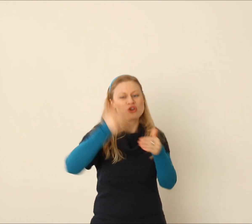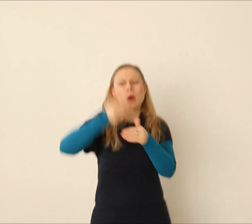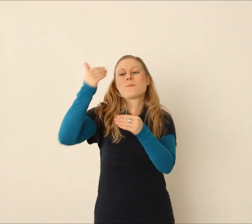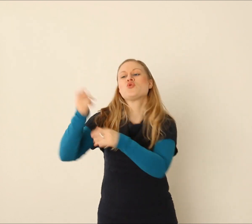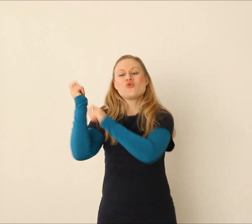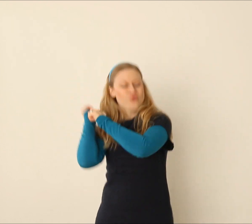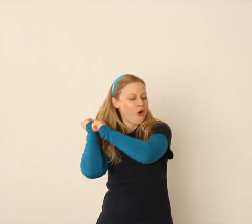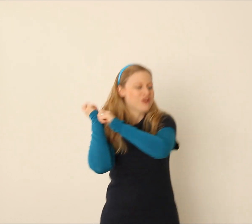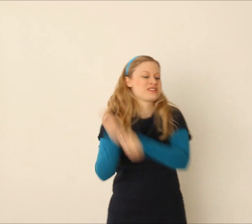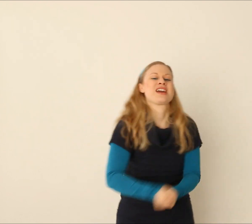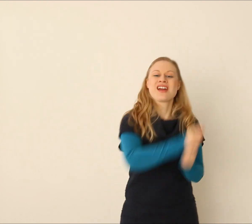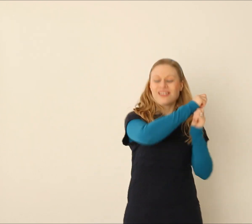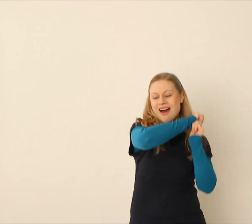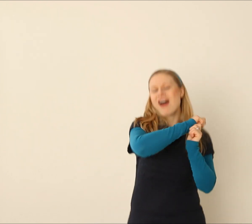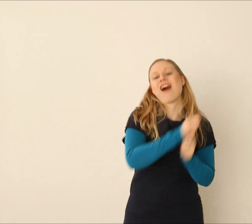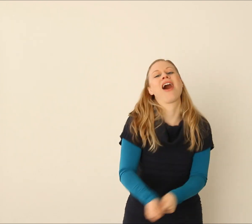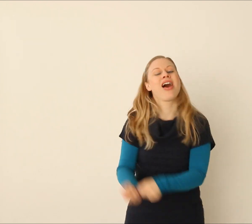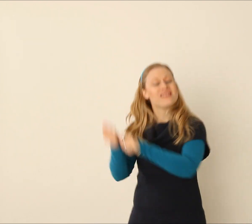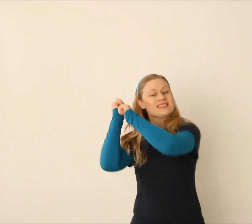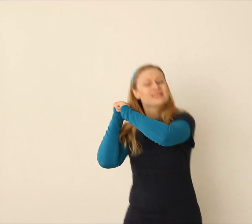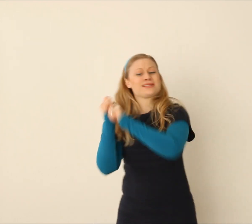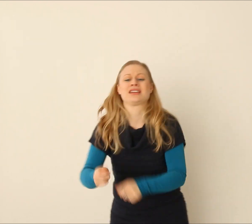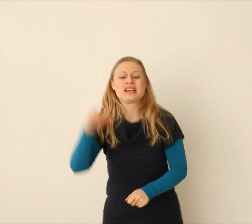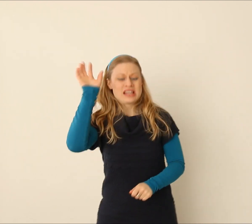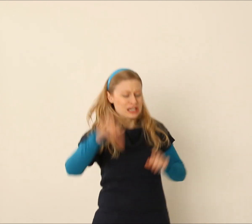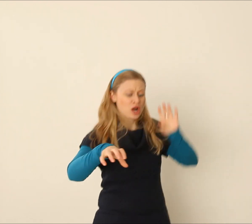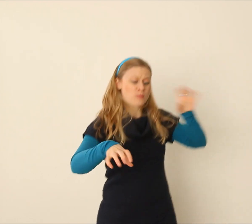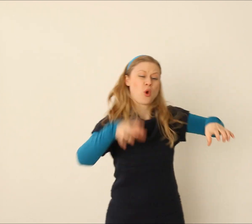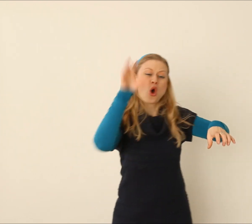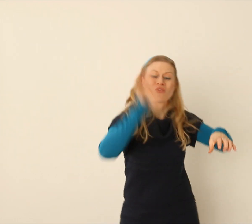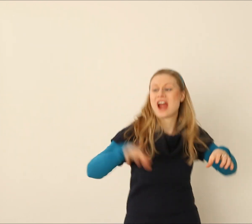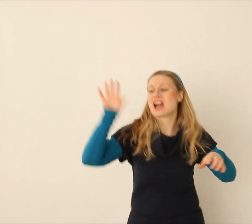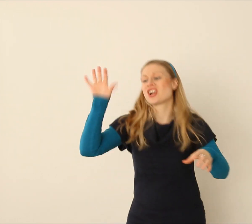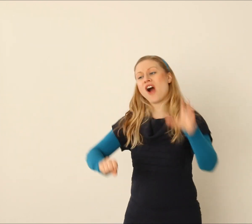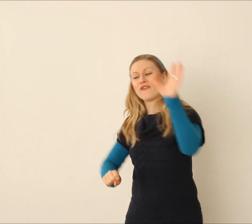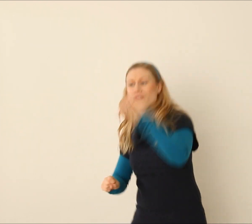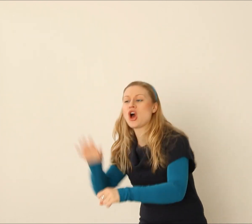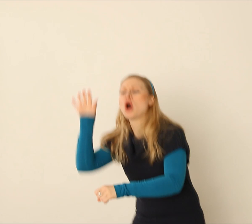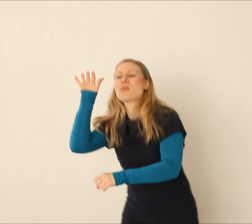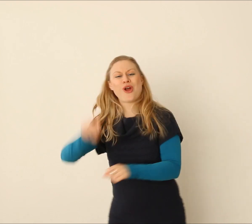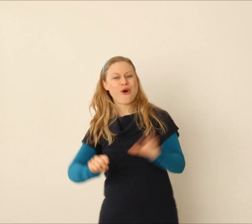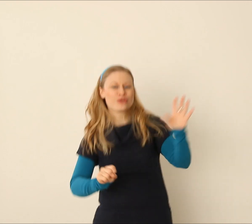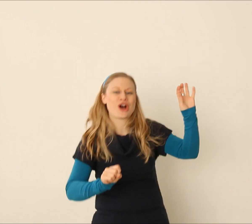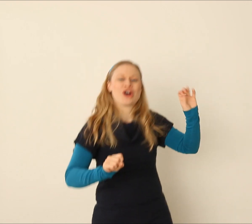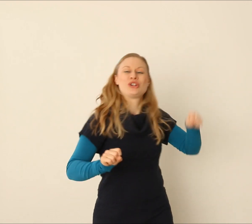Elke muur wordt neergehaald, ieder bolwerk afgebroken.